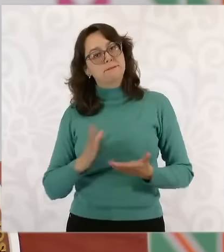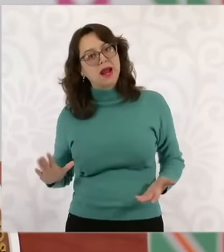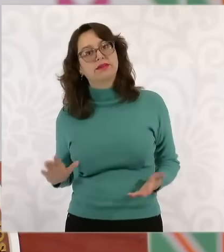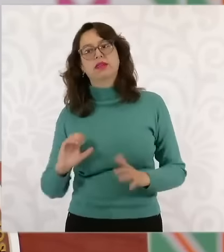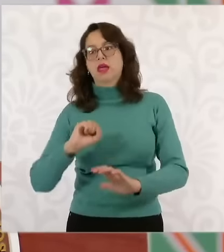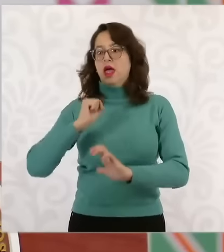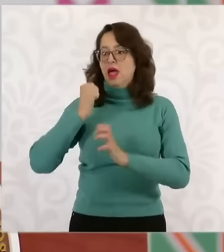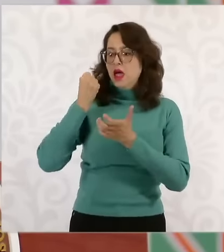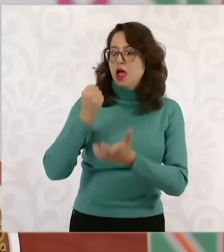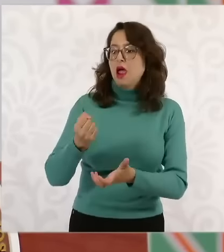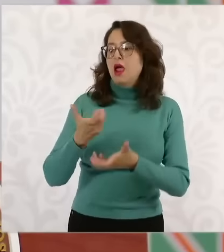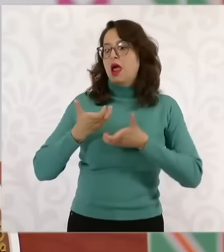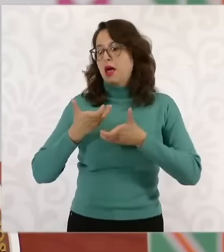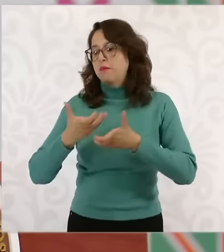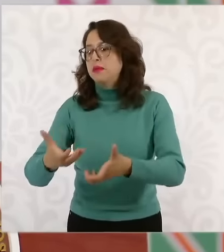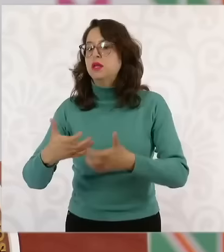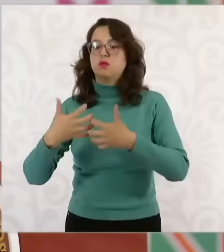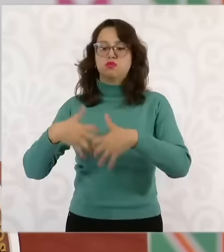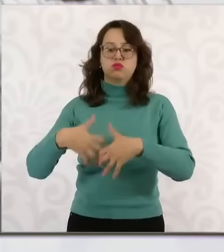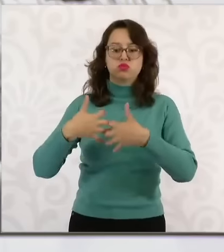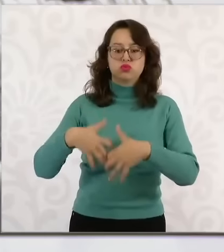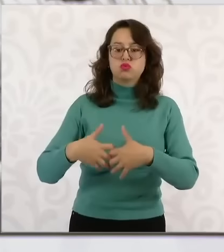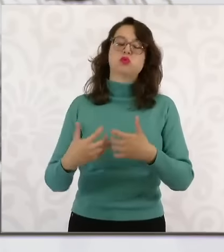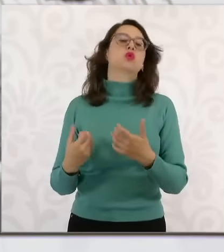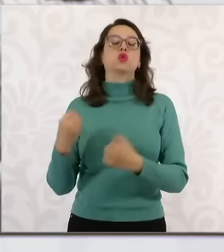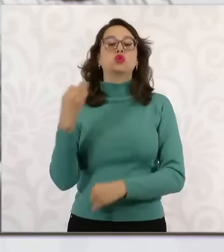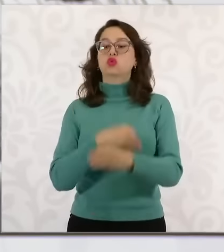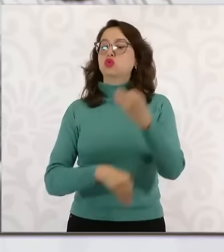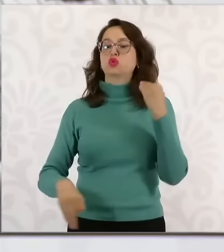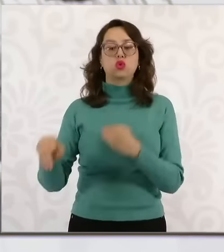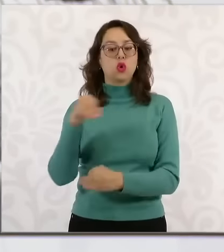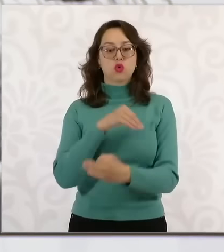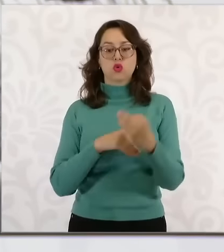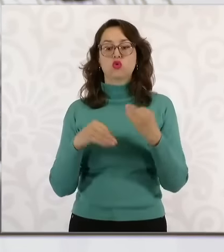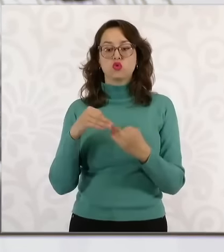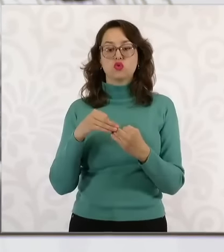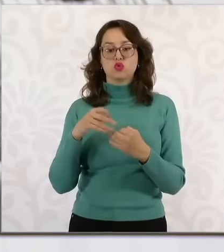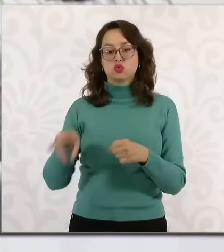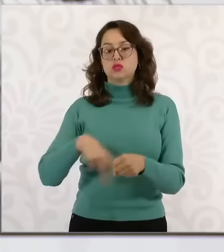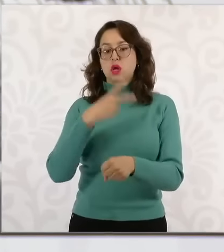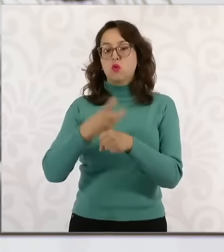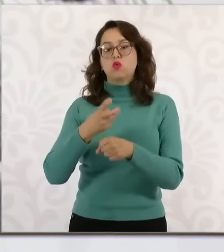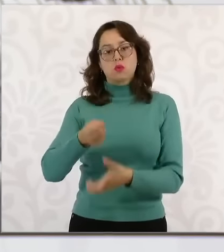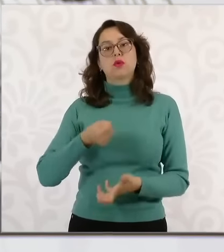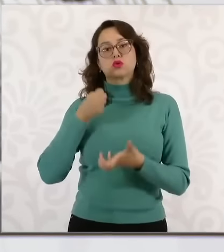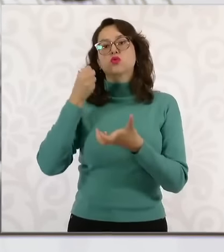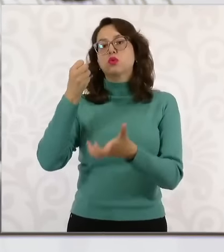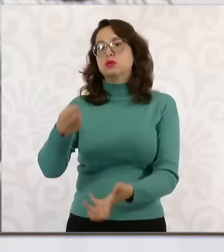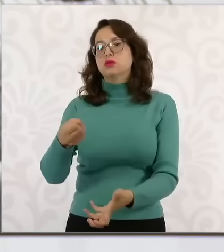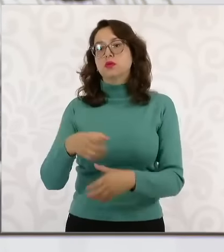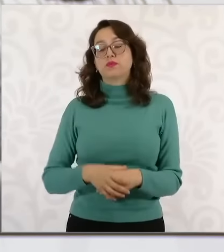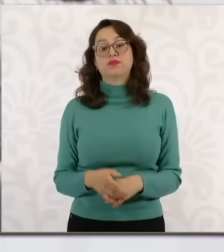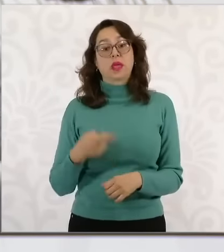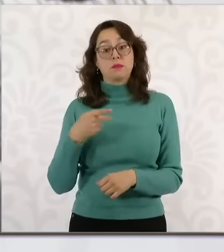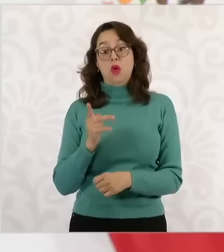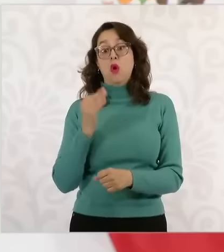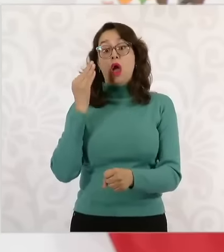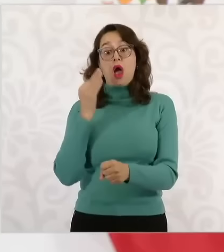desasolve de ríos, todo eso va a tener pues un segundo monto, pero para poder atender a todas las